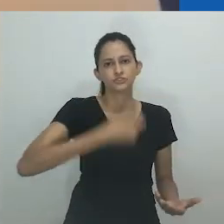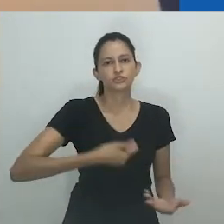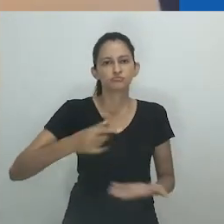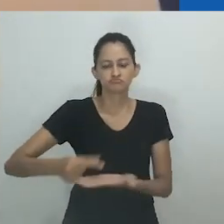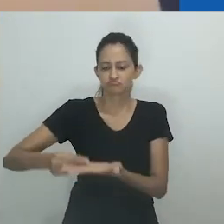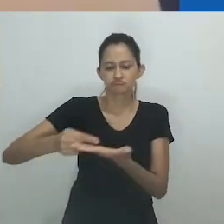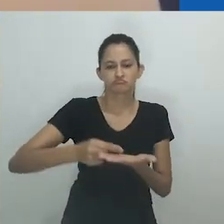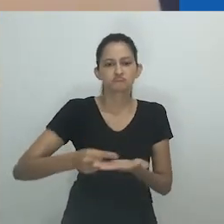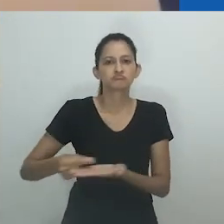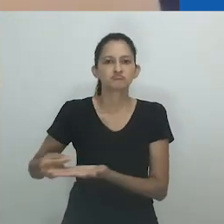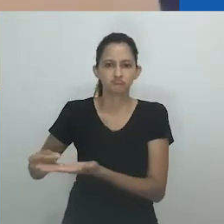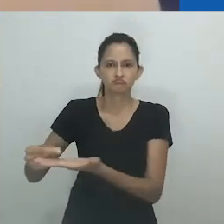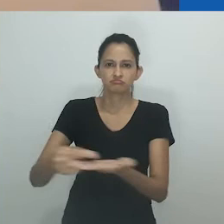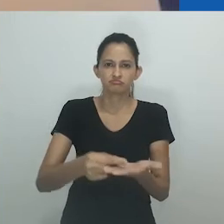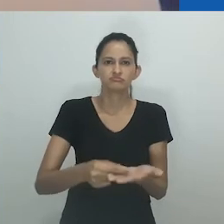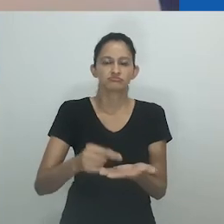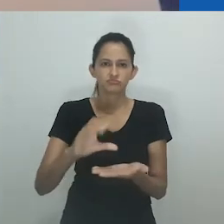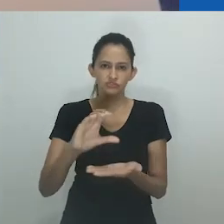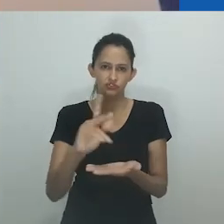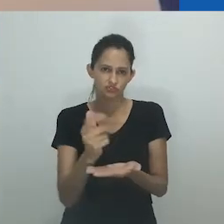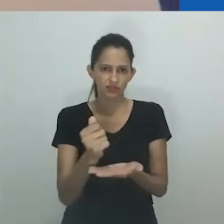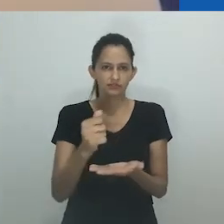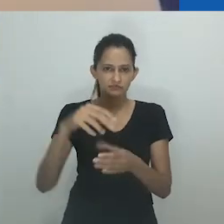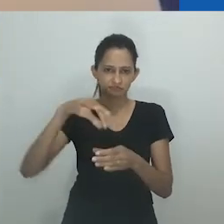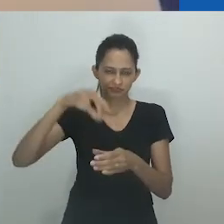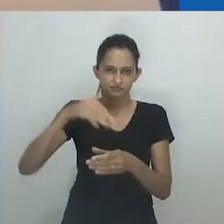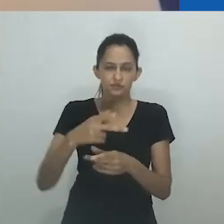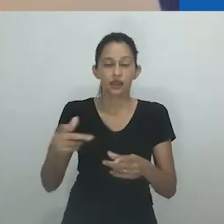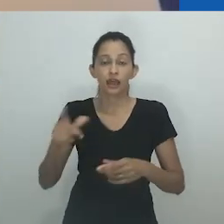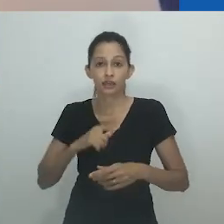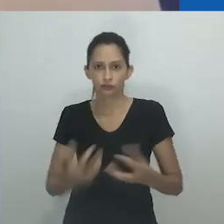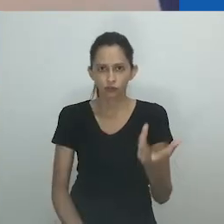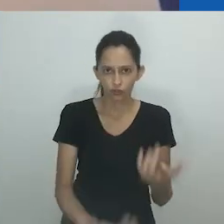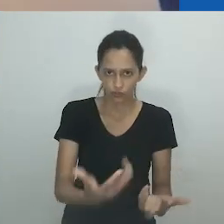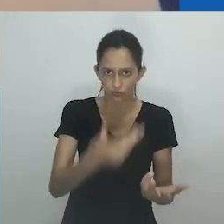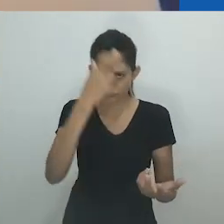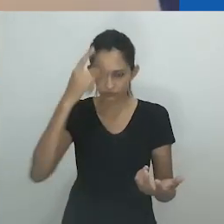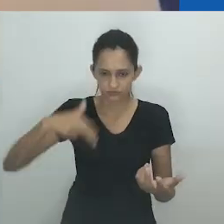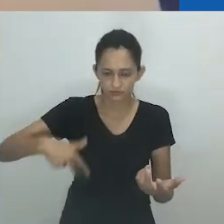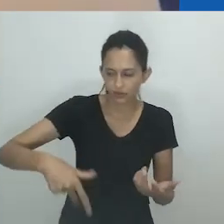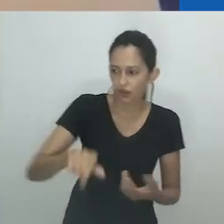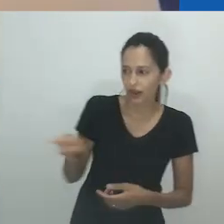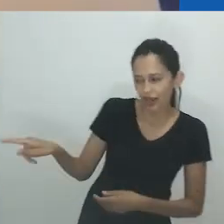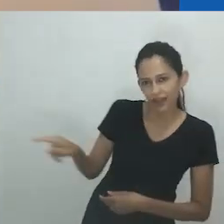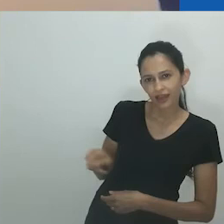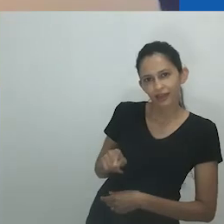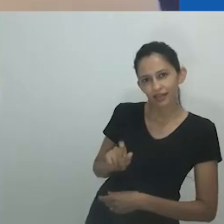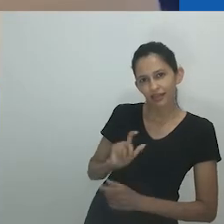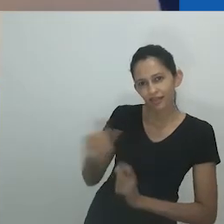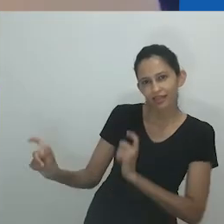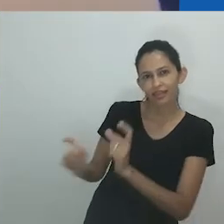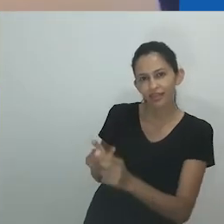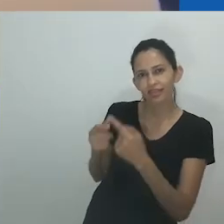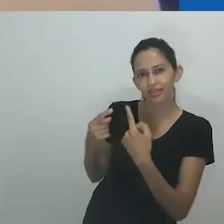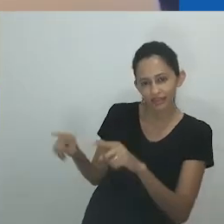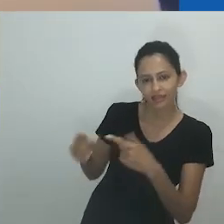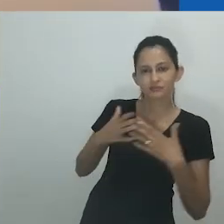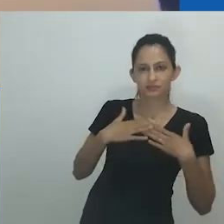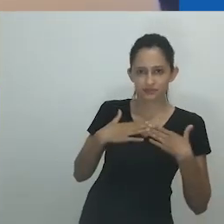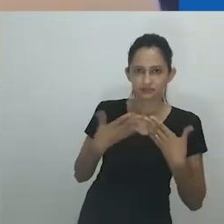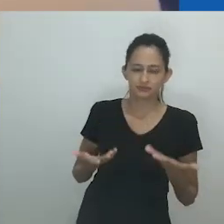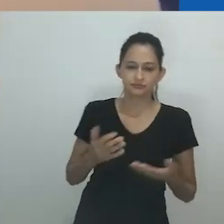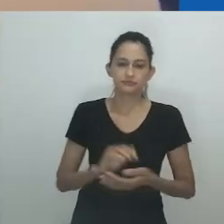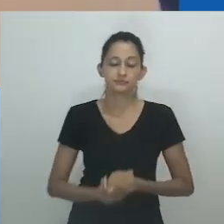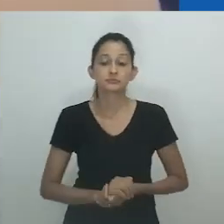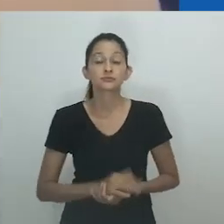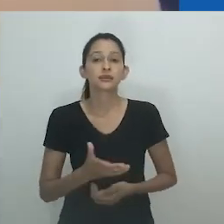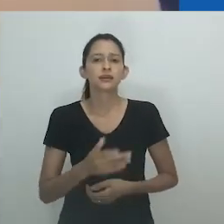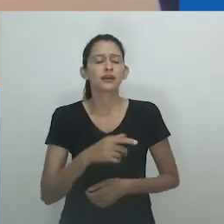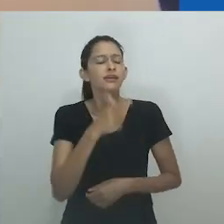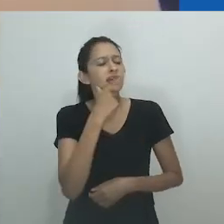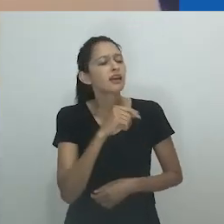“Sim, as mulheres diziam isso. Eles olhavam para você e viam unongayindoda e você pesava sobre isso mais tarde e percebia ndijongeke njengendoda,